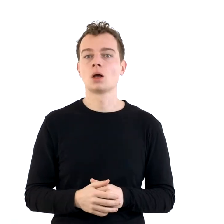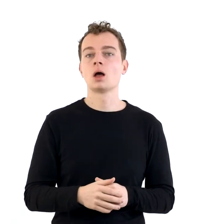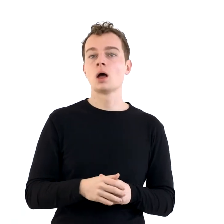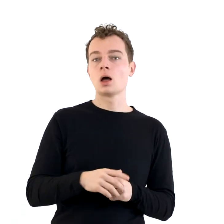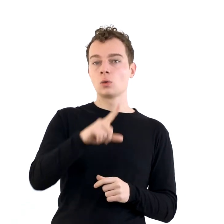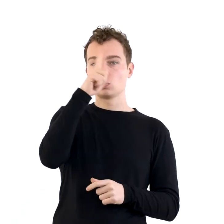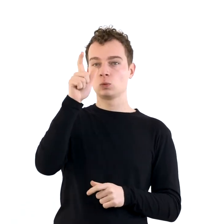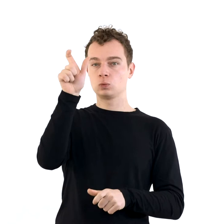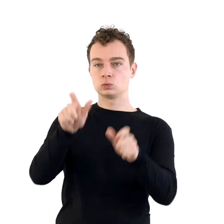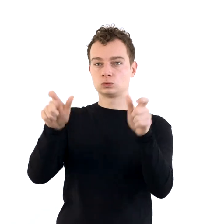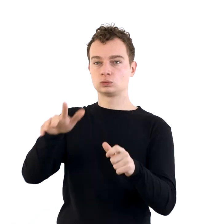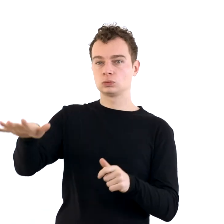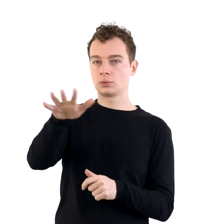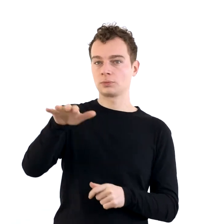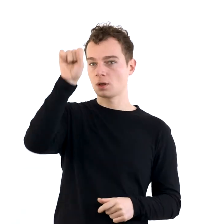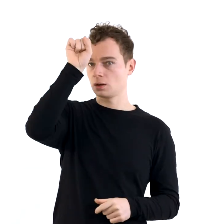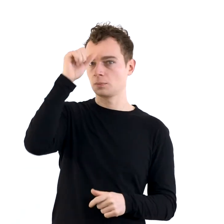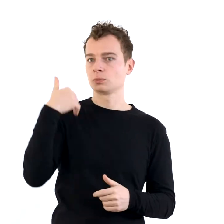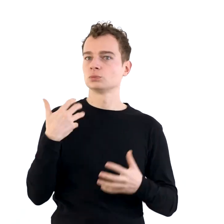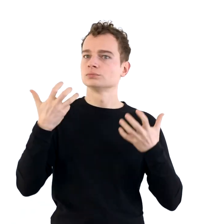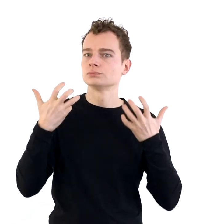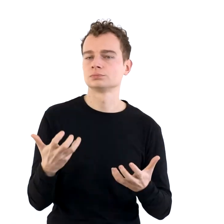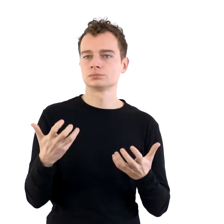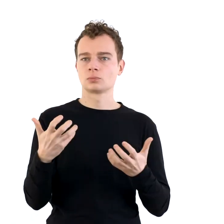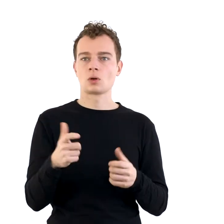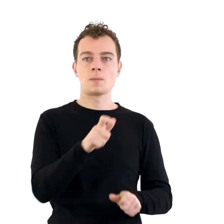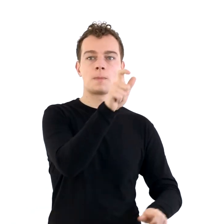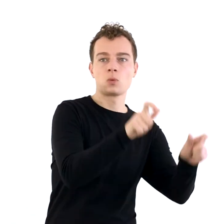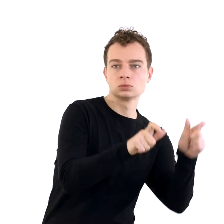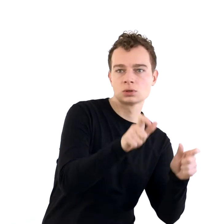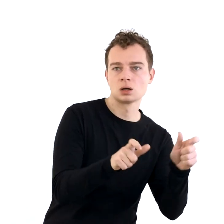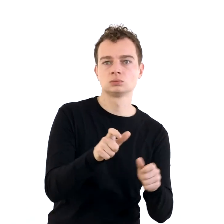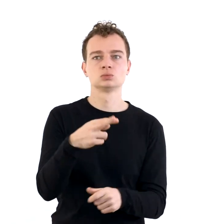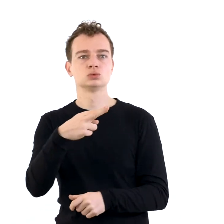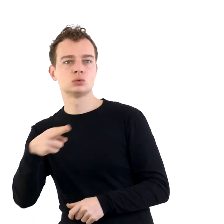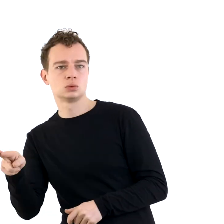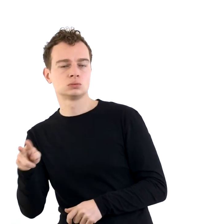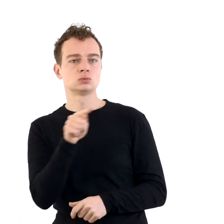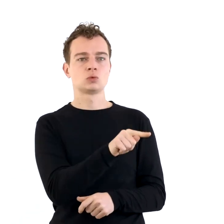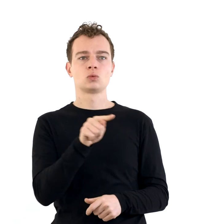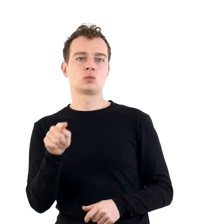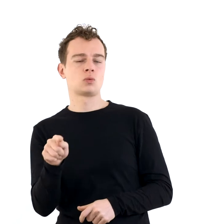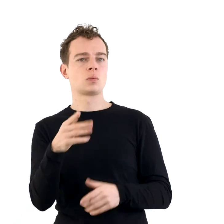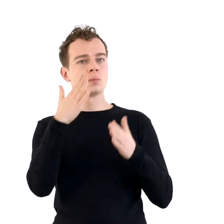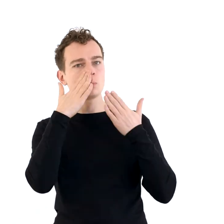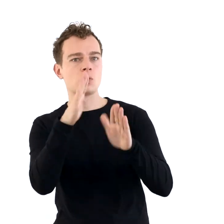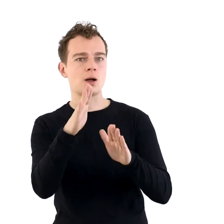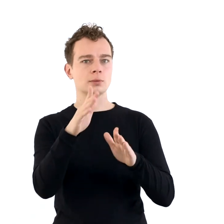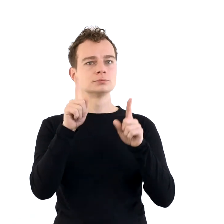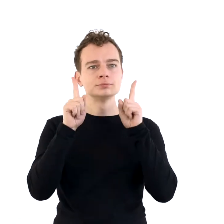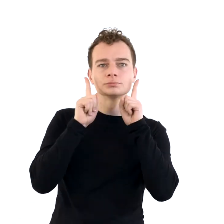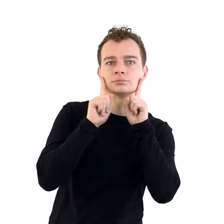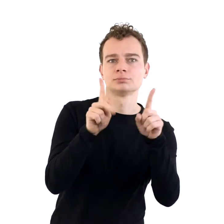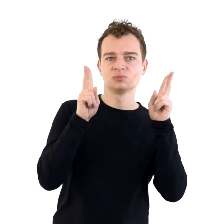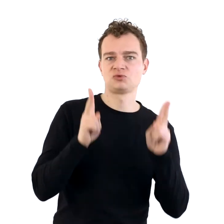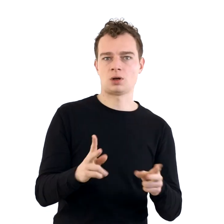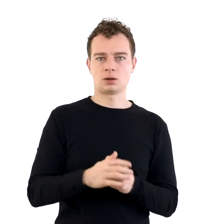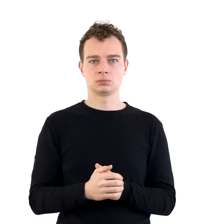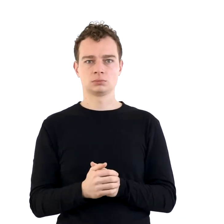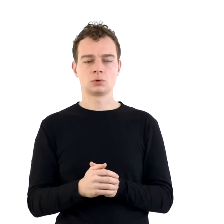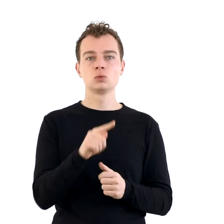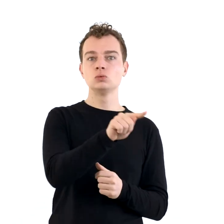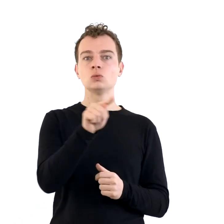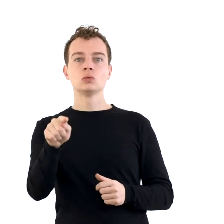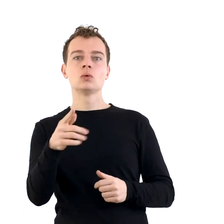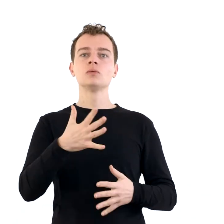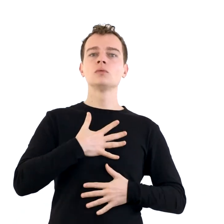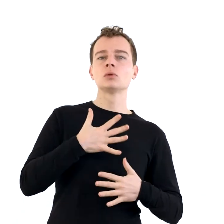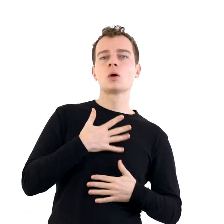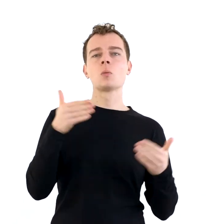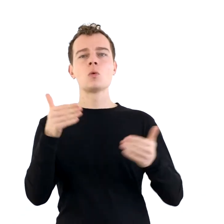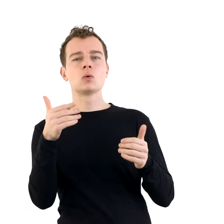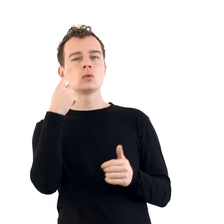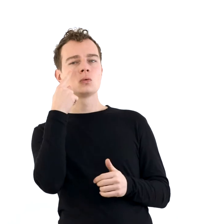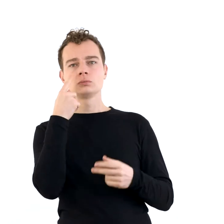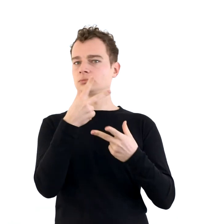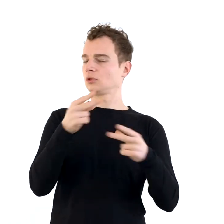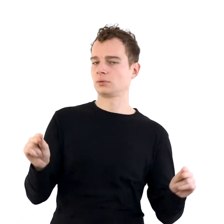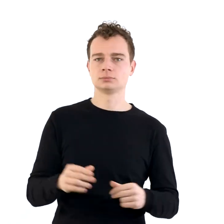Egipcjanie chcieli pokazać postacie i rzeczy takimi jakimi są, a nie jakimi się wydają być.